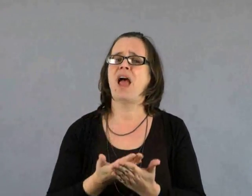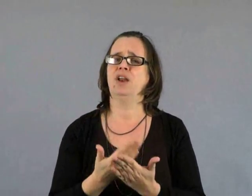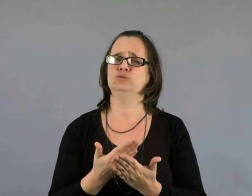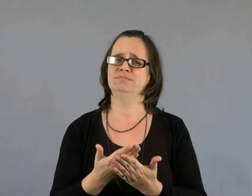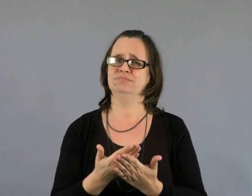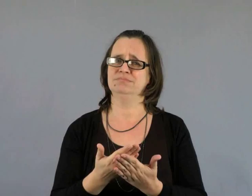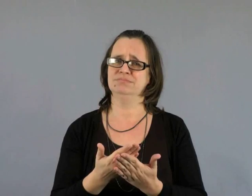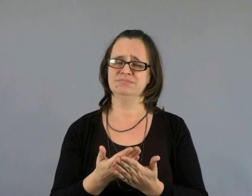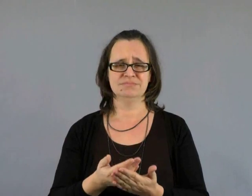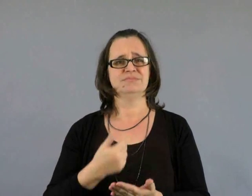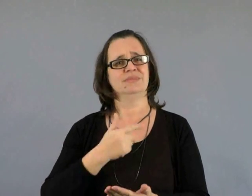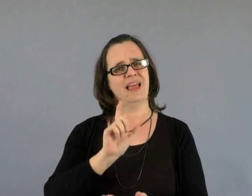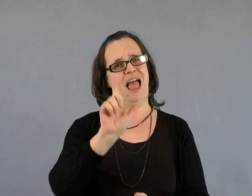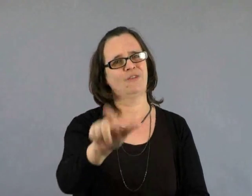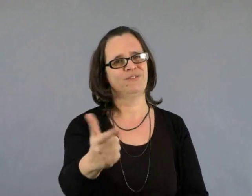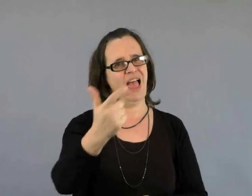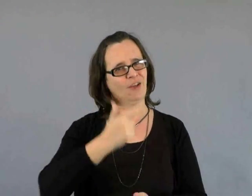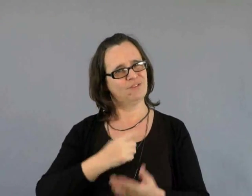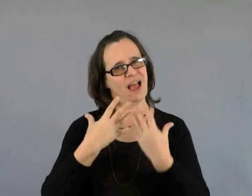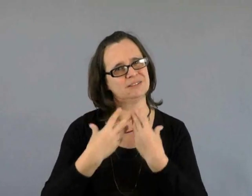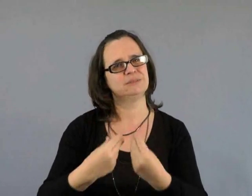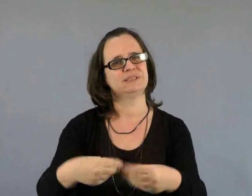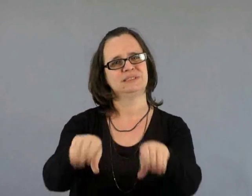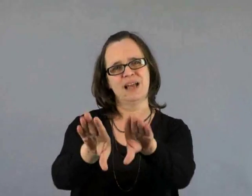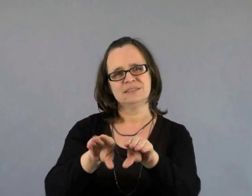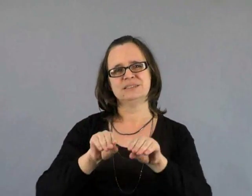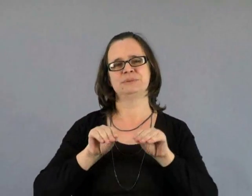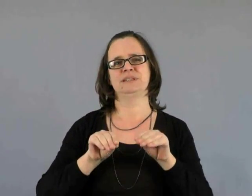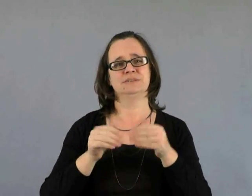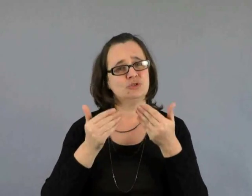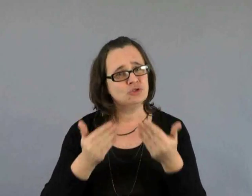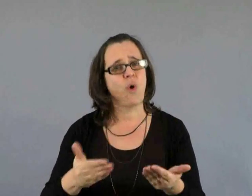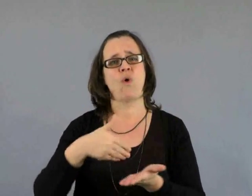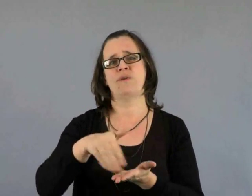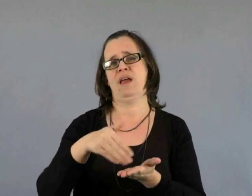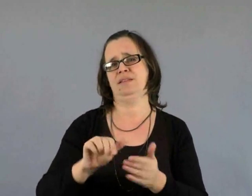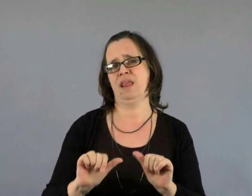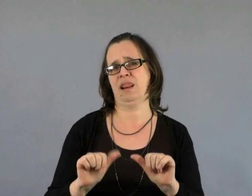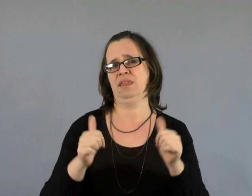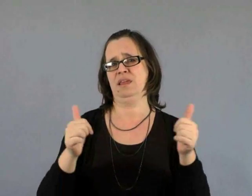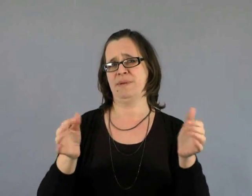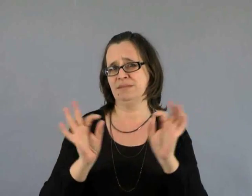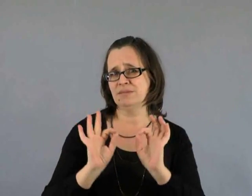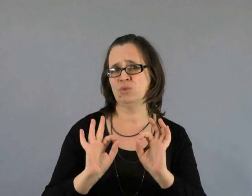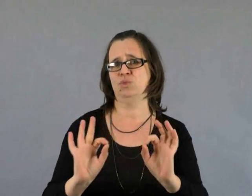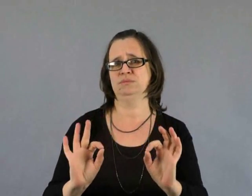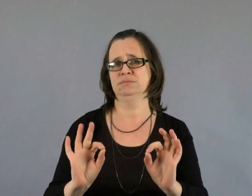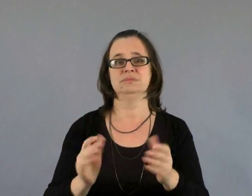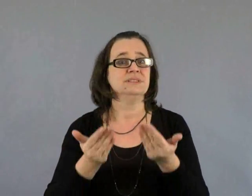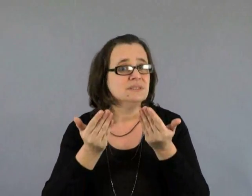Deshalb können wir uns auch akzeptieren und gut weiter leben